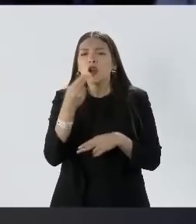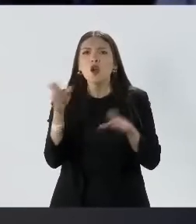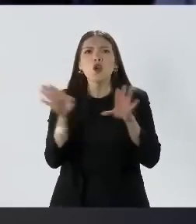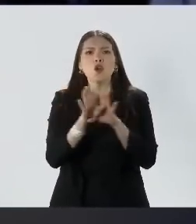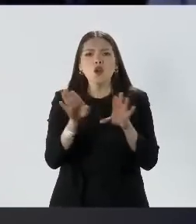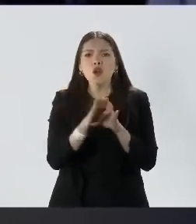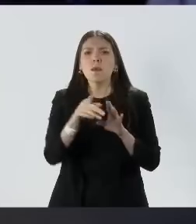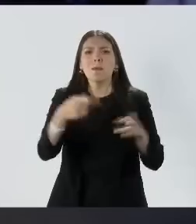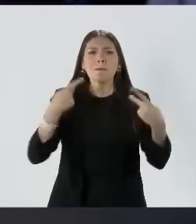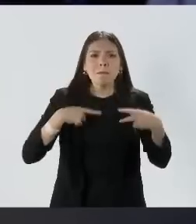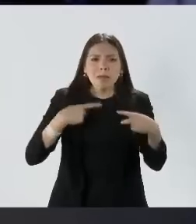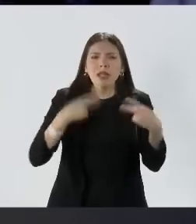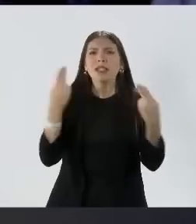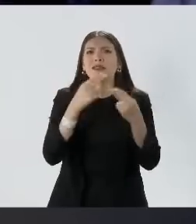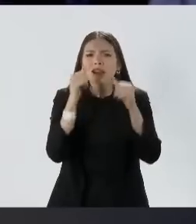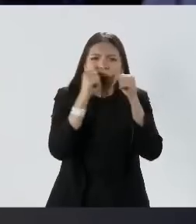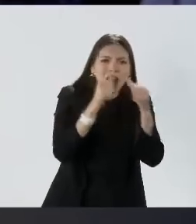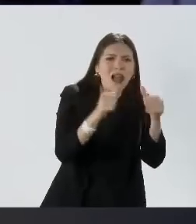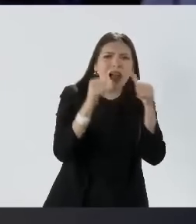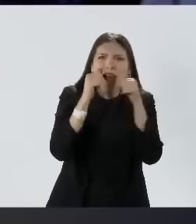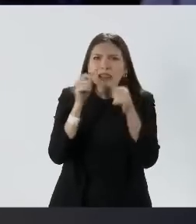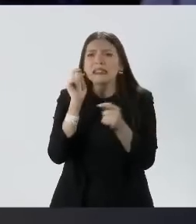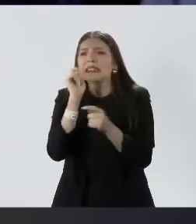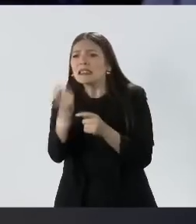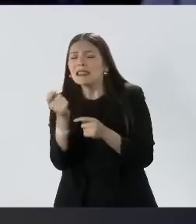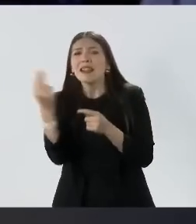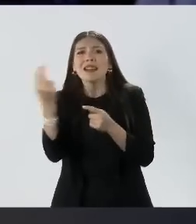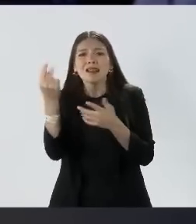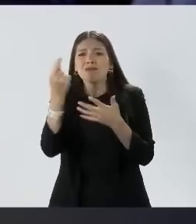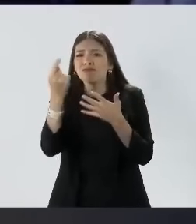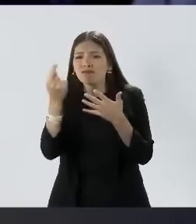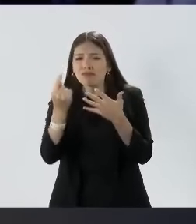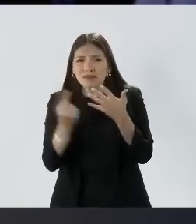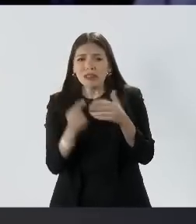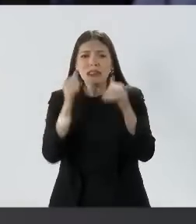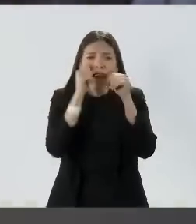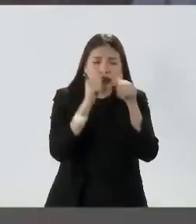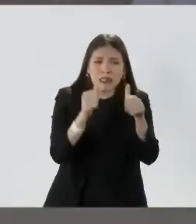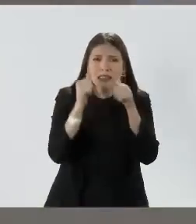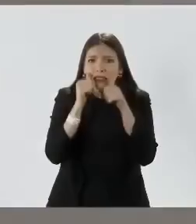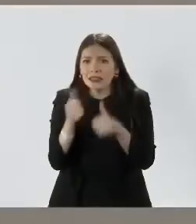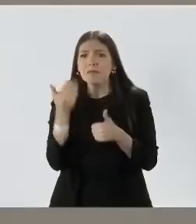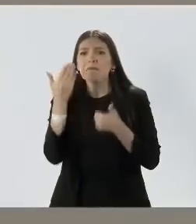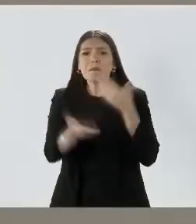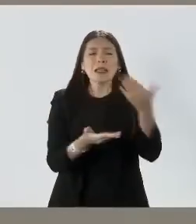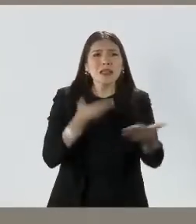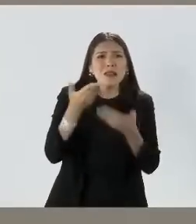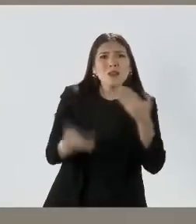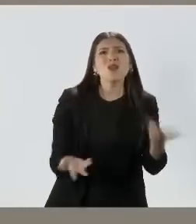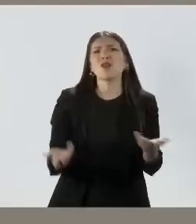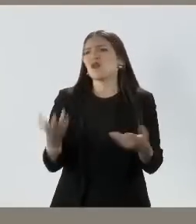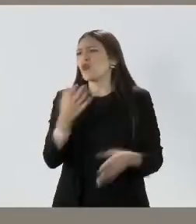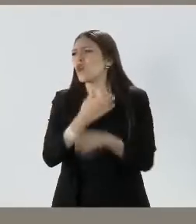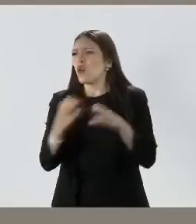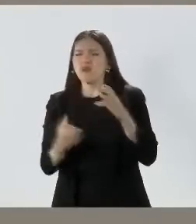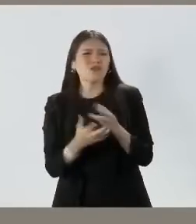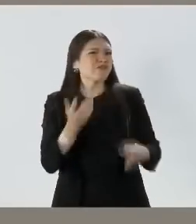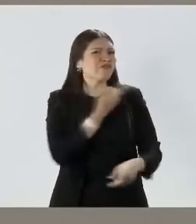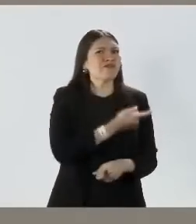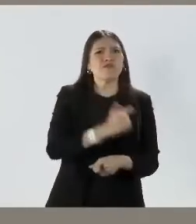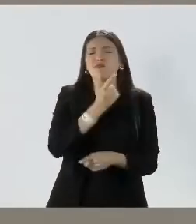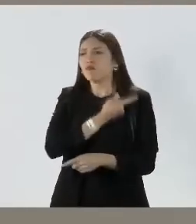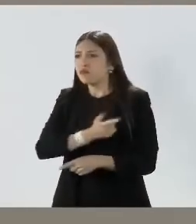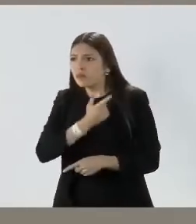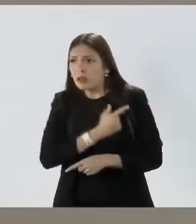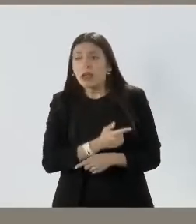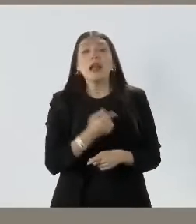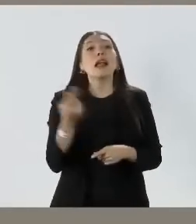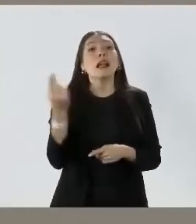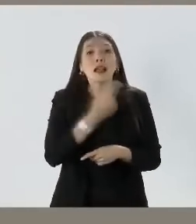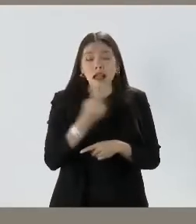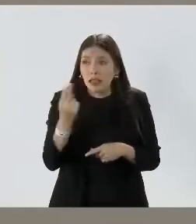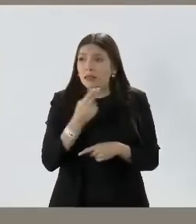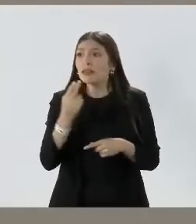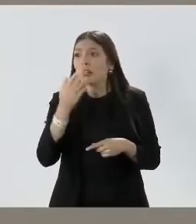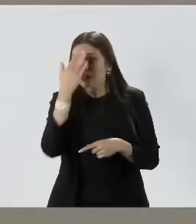mirarla los ojos atender sus solicitudes demandas inconformidades y también escuchar sus propuestas